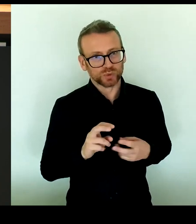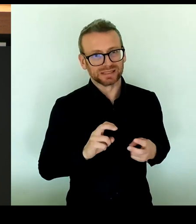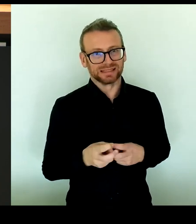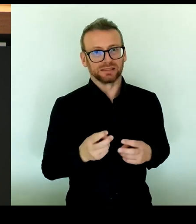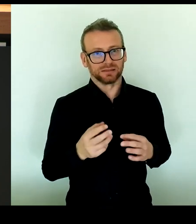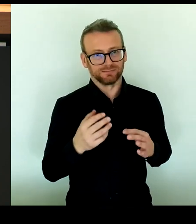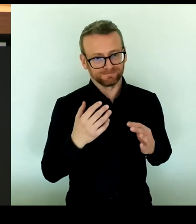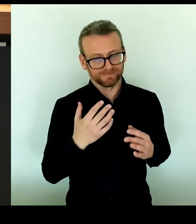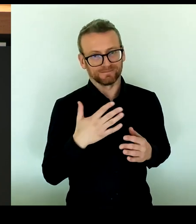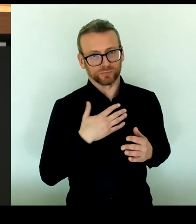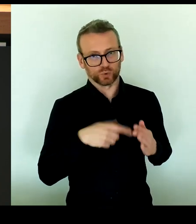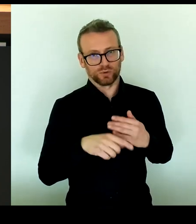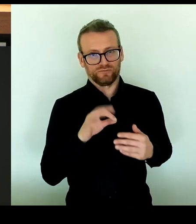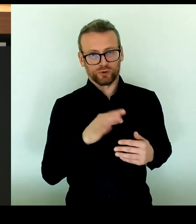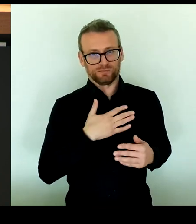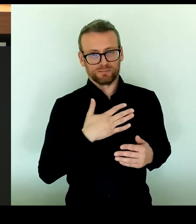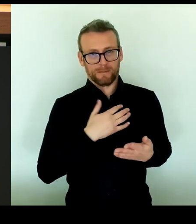evidenzbasiert zu entscheiden.